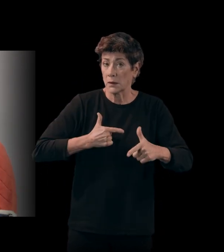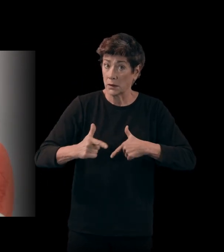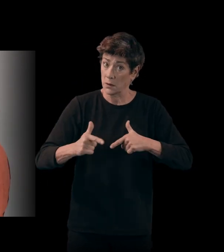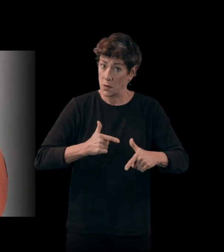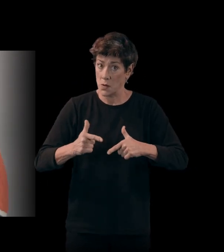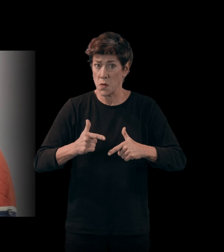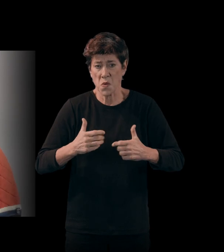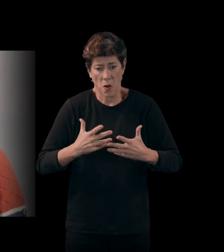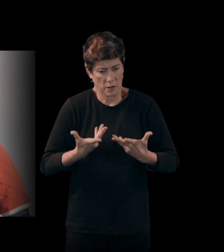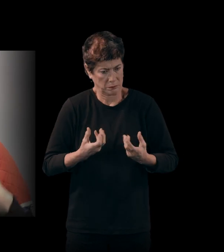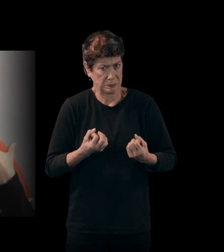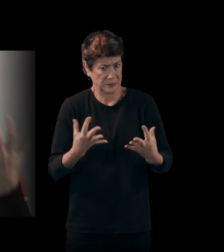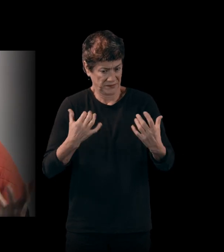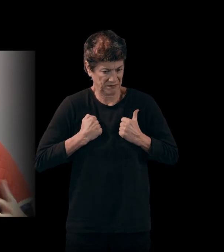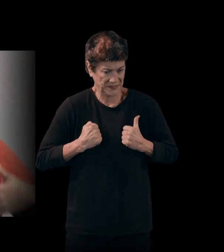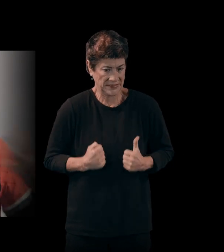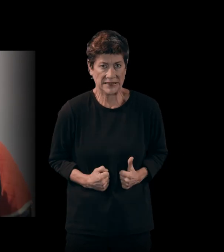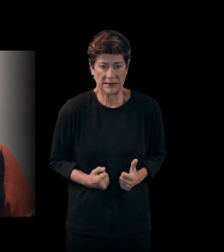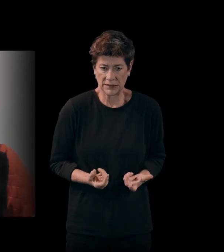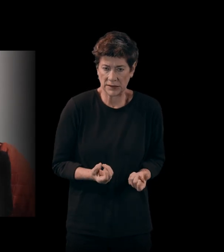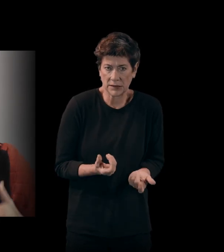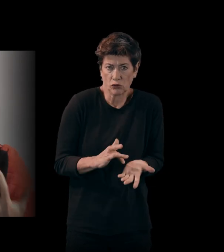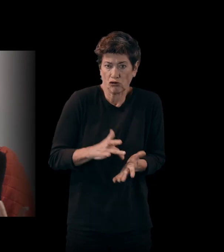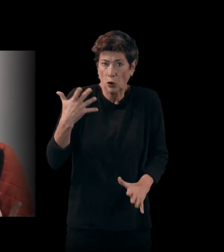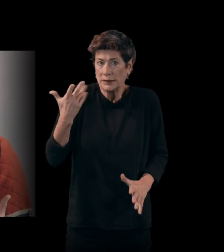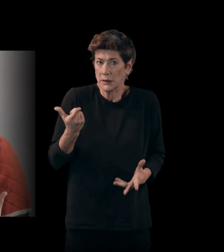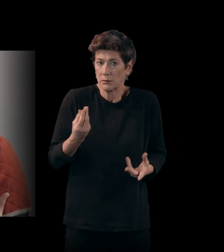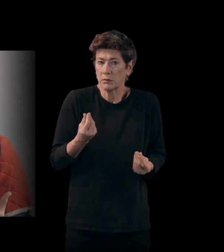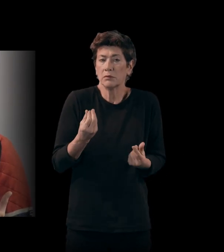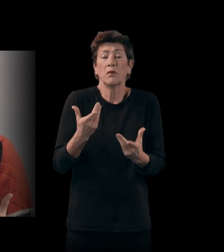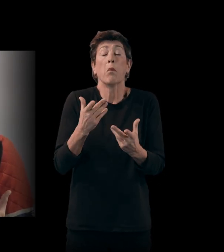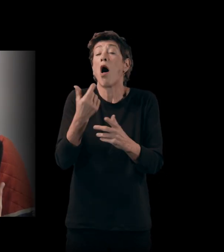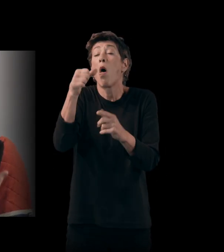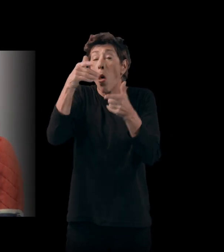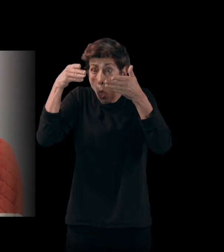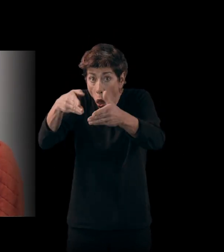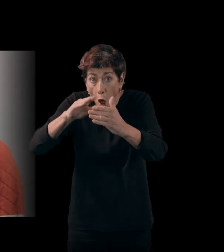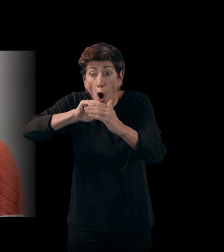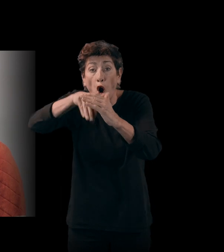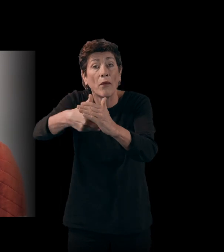c'est très physique et sensible. Ce n'est pas juste cette histoire de la grotte. On est avec les gens qui l'ont vécu.